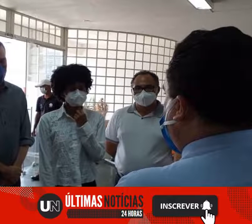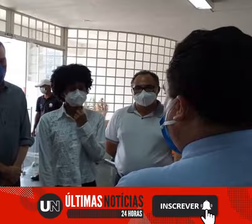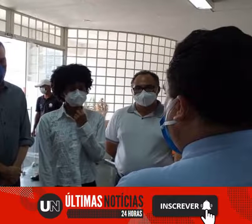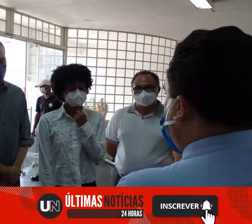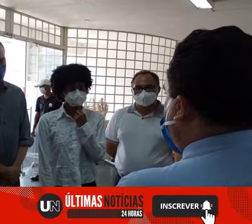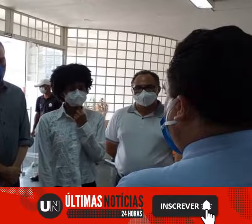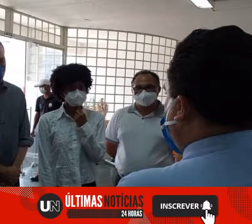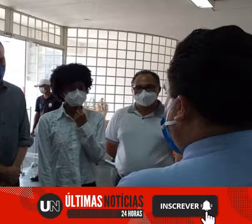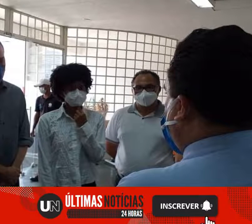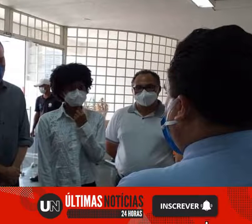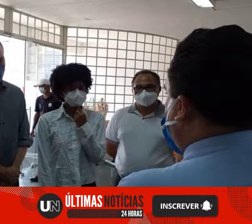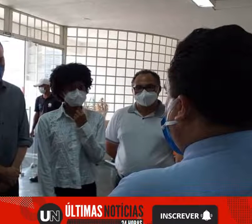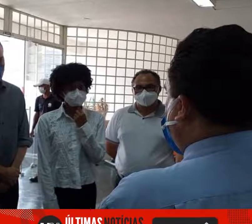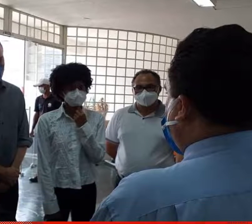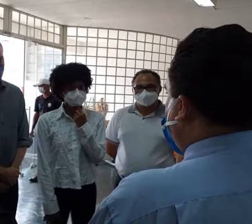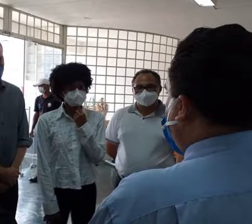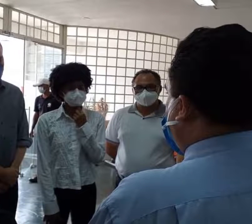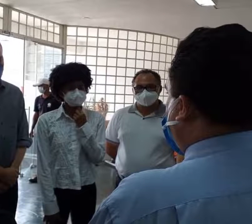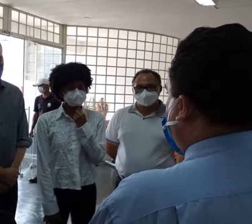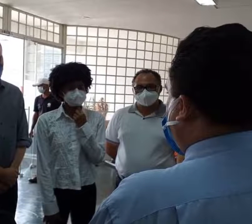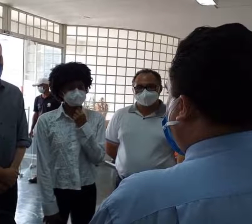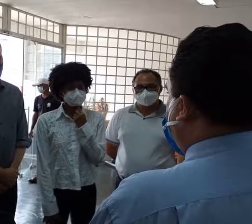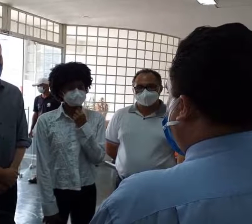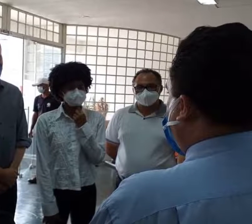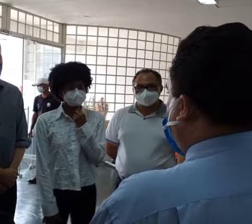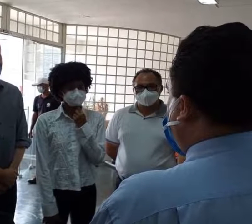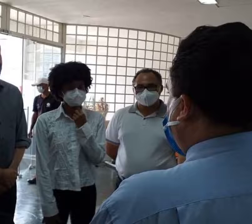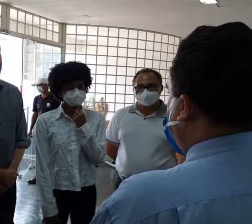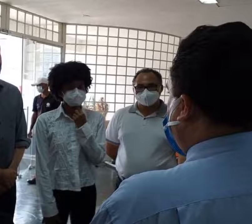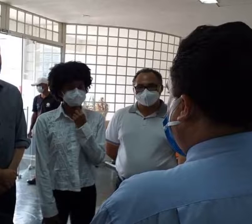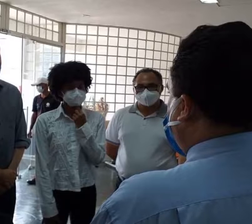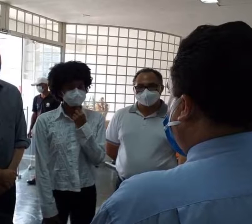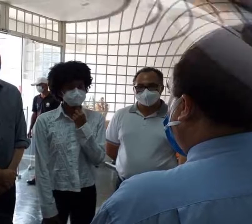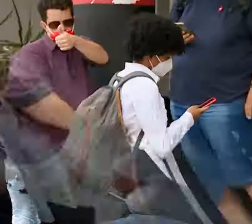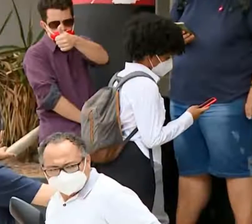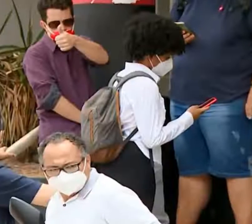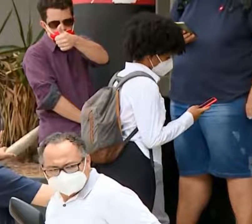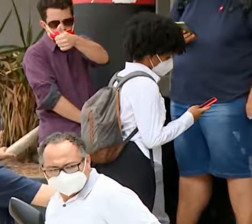ocorrência na Polícia Civil na manhã desta terça-feira (9). O caso já era apurado pelos